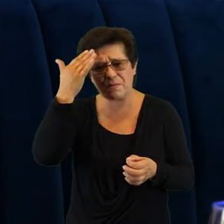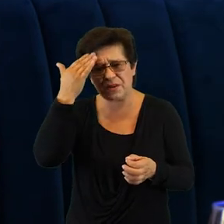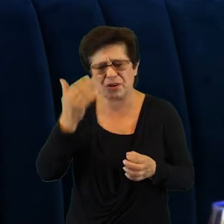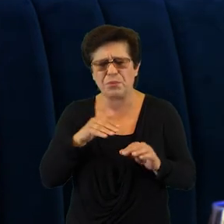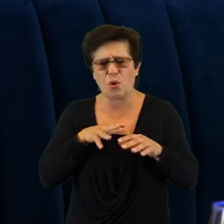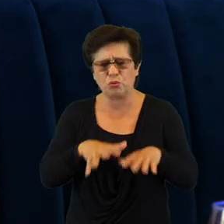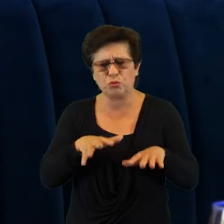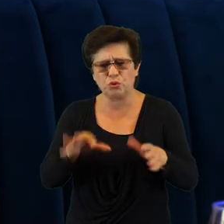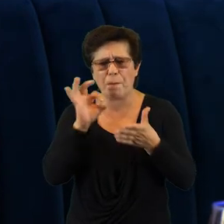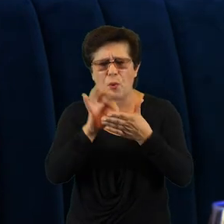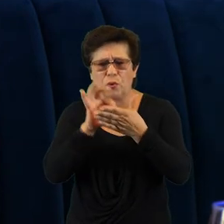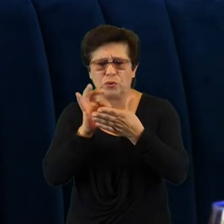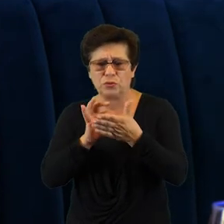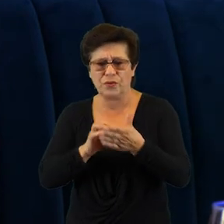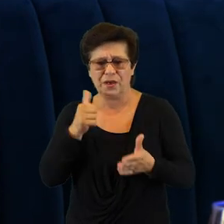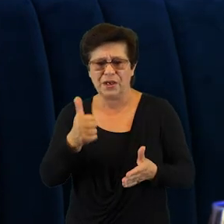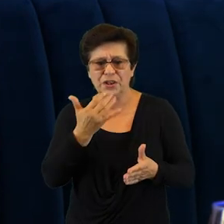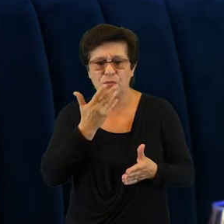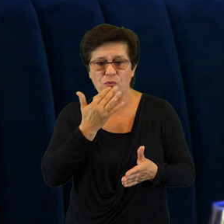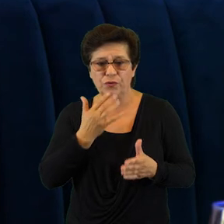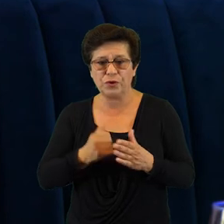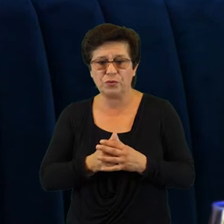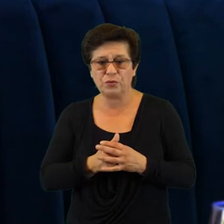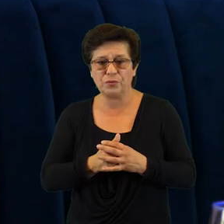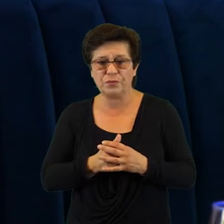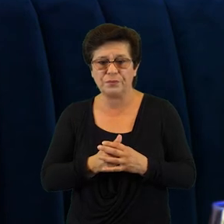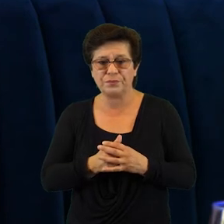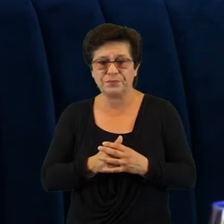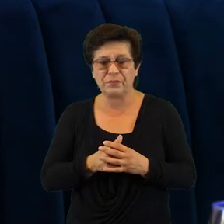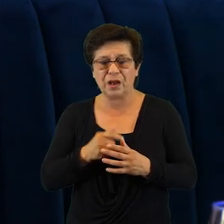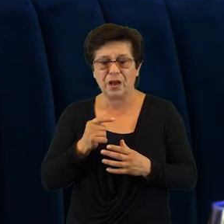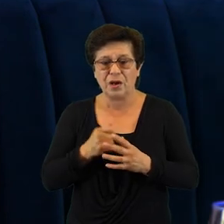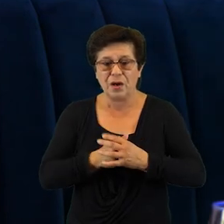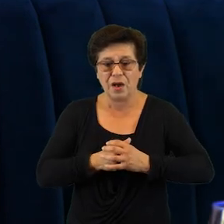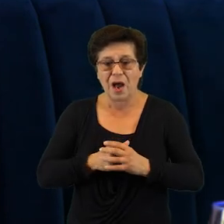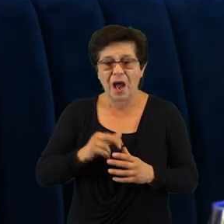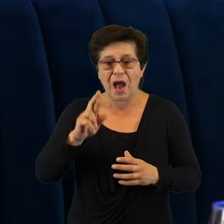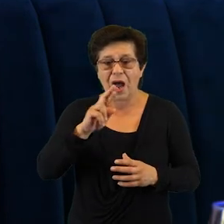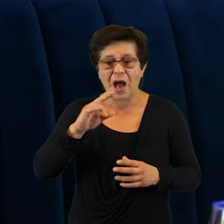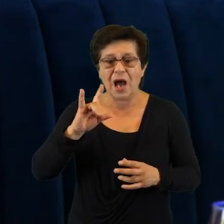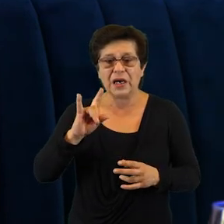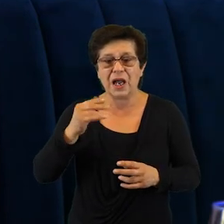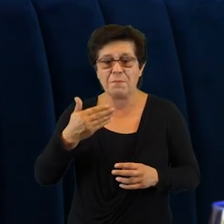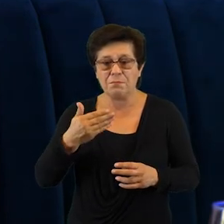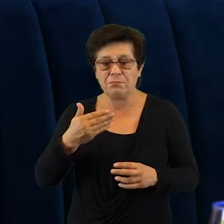ale pamiętam, że jeden z nich mówił, że zgadywanie rymów jest surowo wzbronione